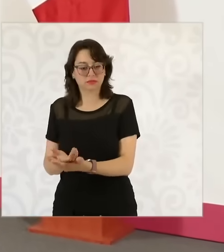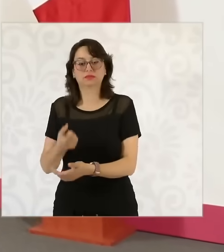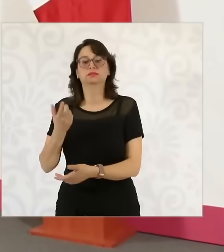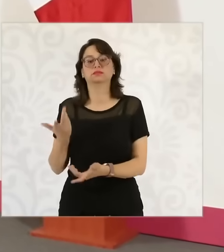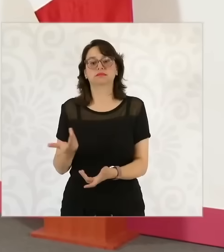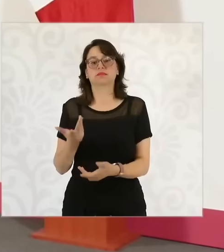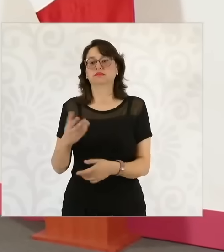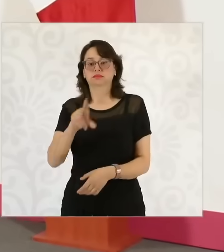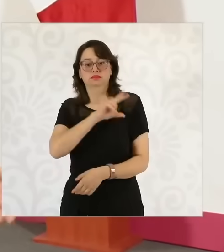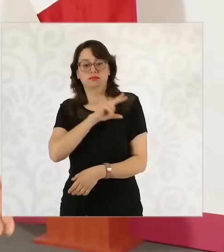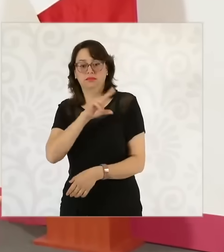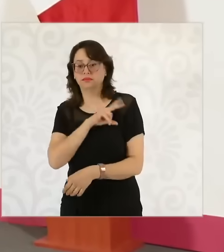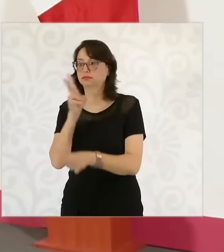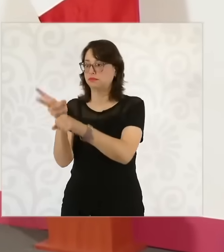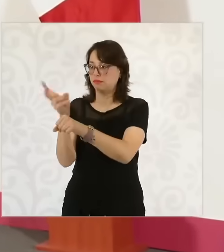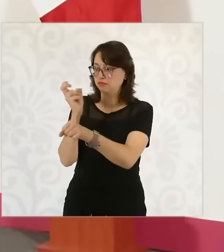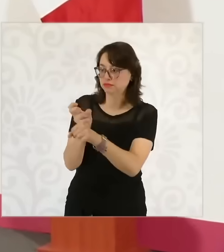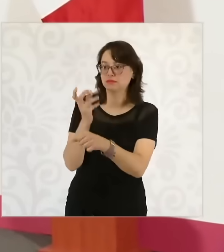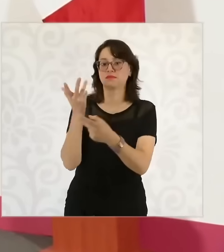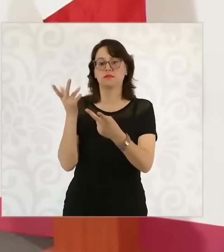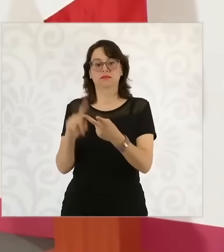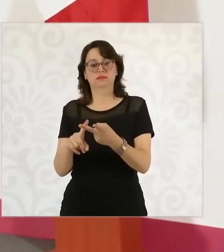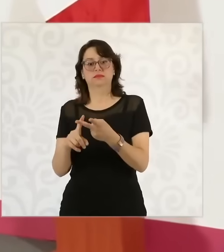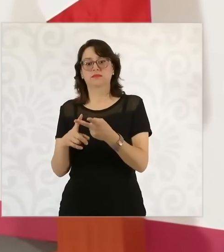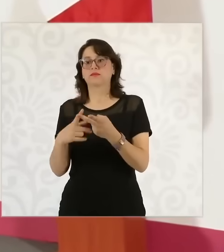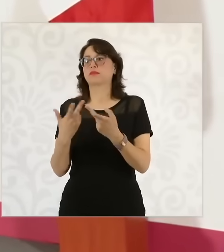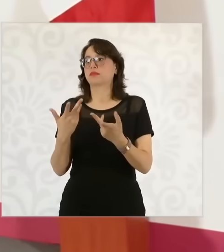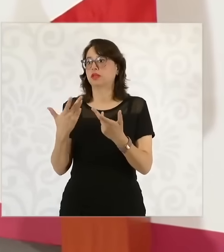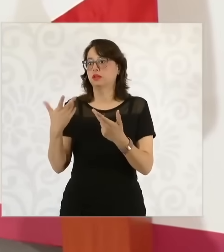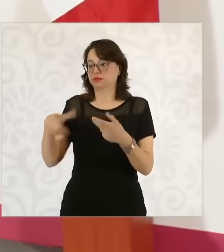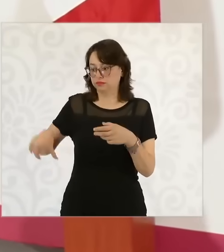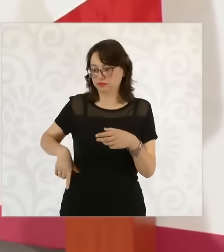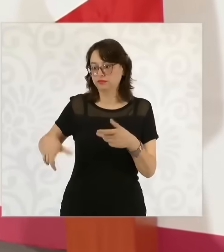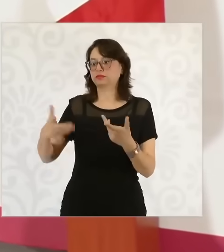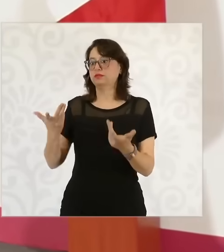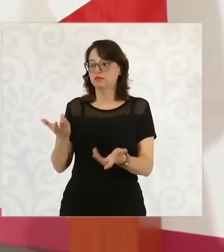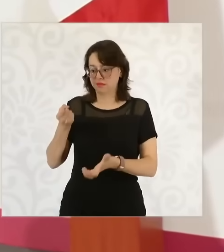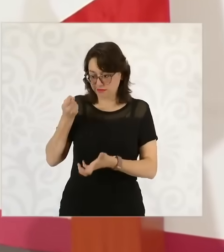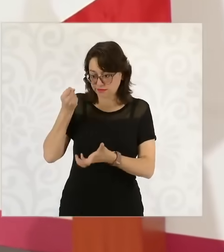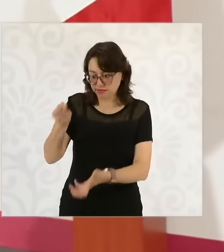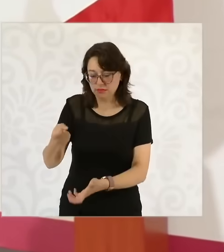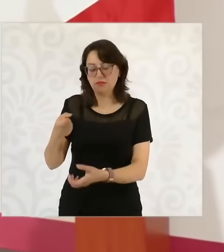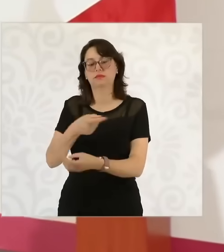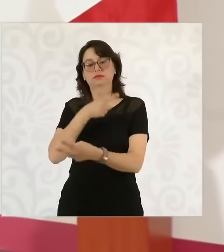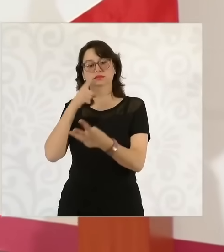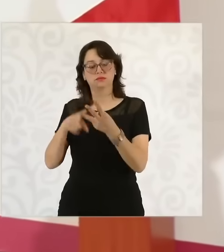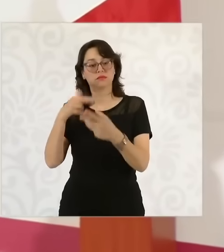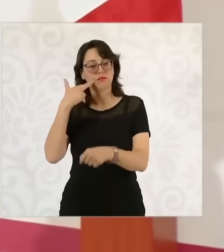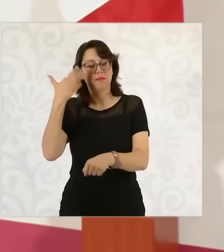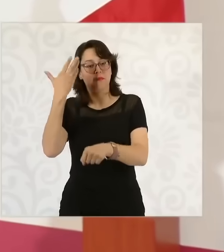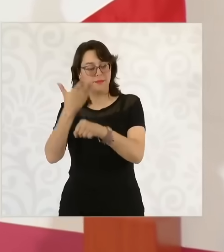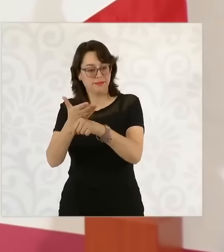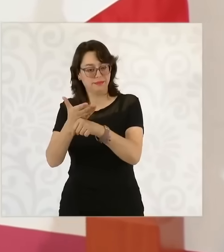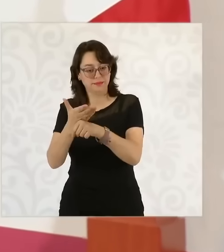sector privado estamos impulsando las inversiones públicas de una manera responsable y al pueblo